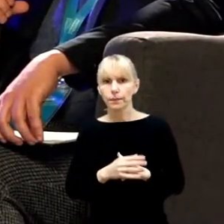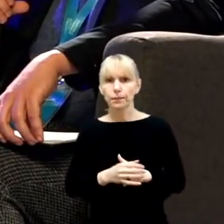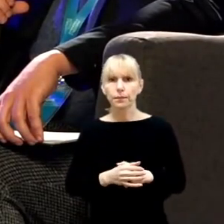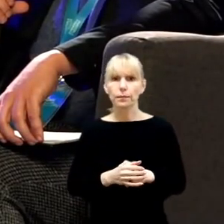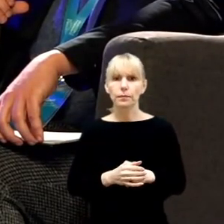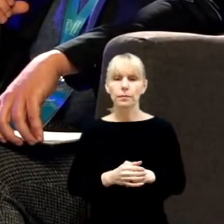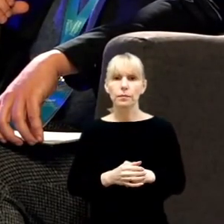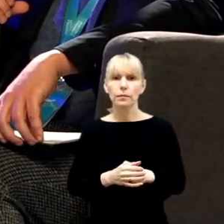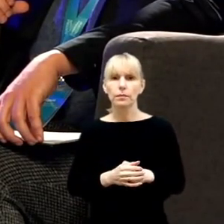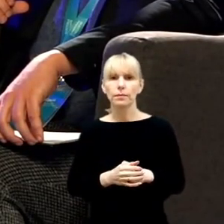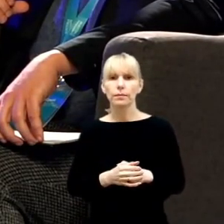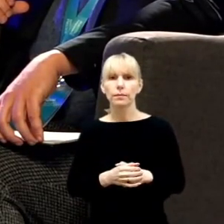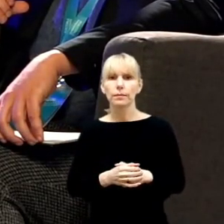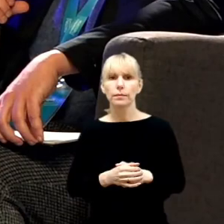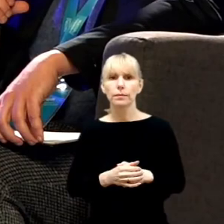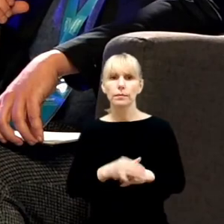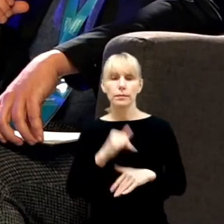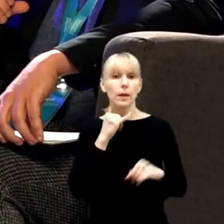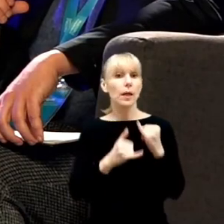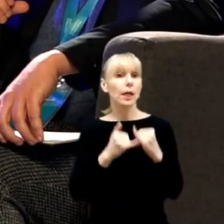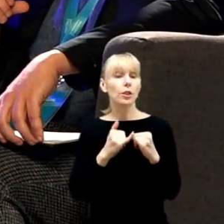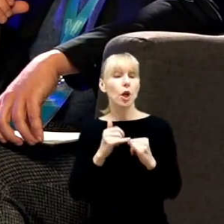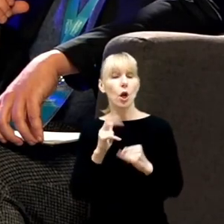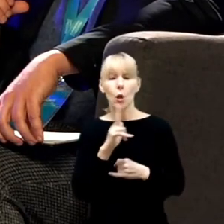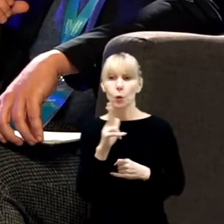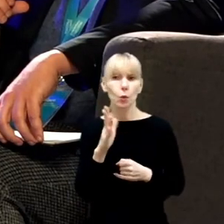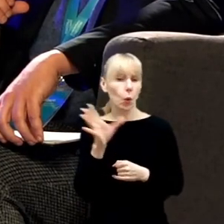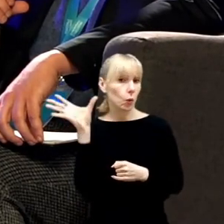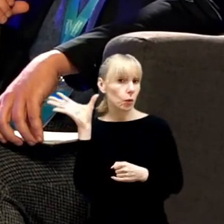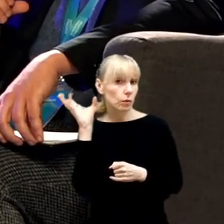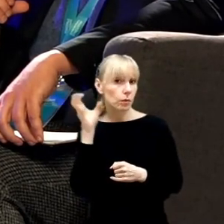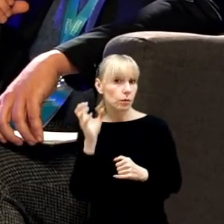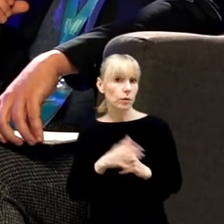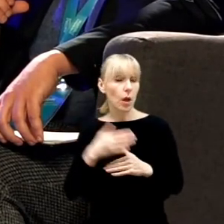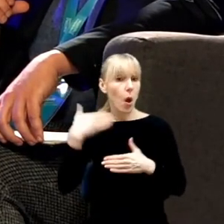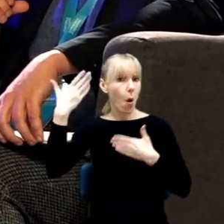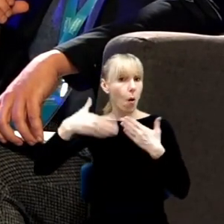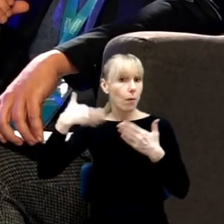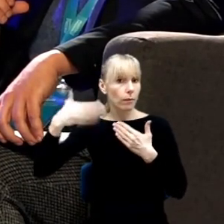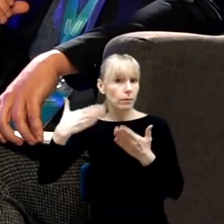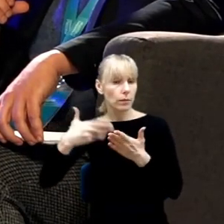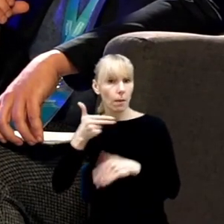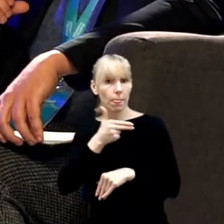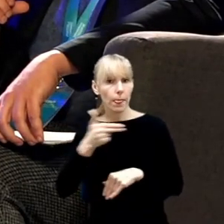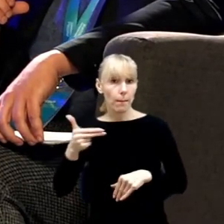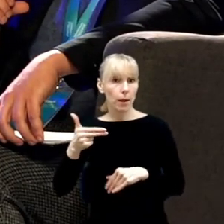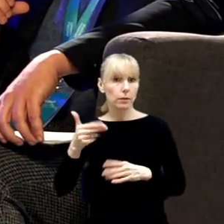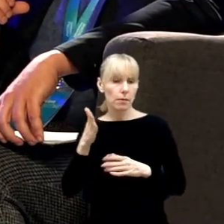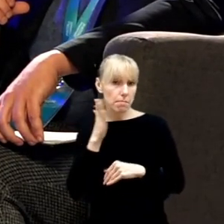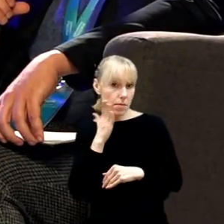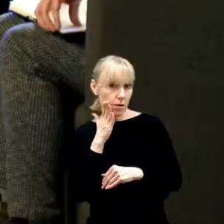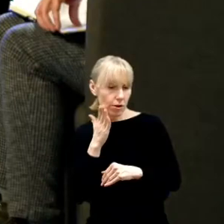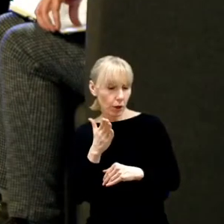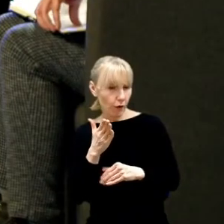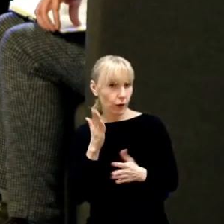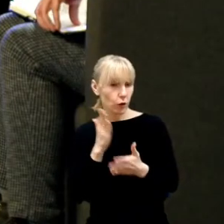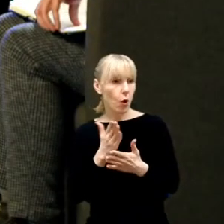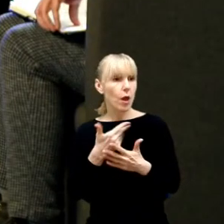Jeżeli ktoś słyszał kiedyś, jak się wypowiadam na tematy mieszkaniowe, no to jakimś takim moim głównym przesłaniem jest to, że mieszkanie